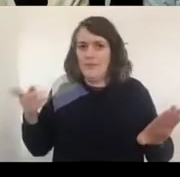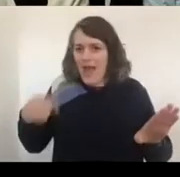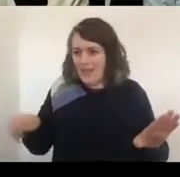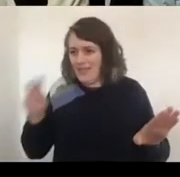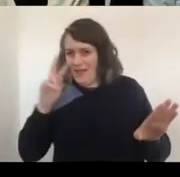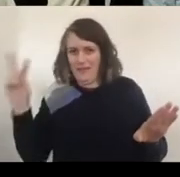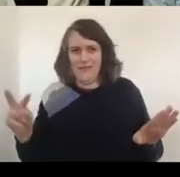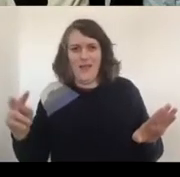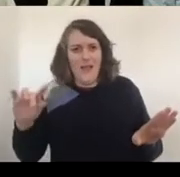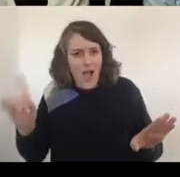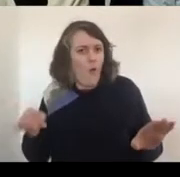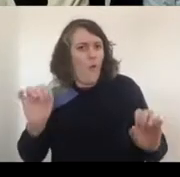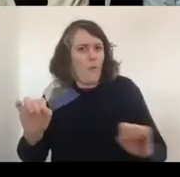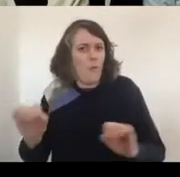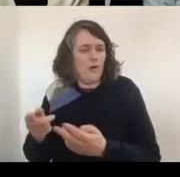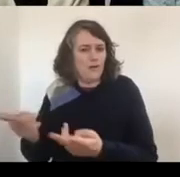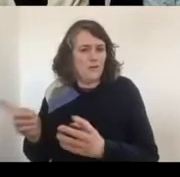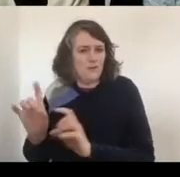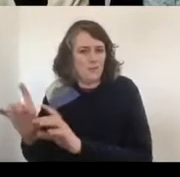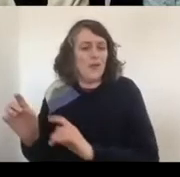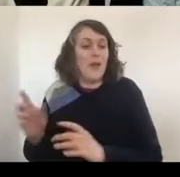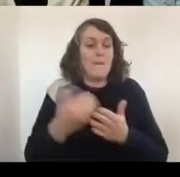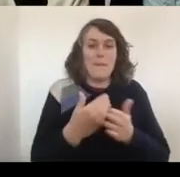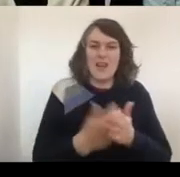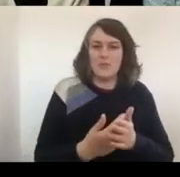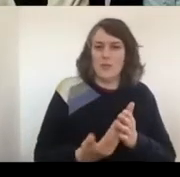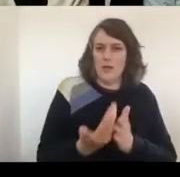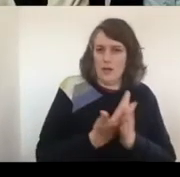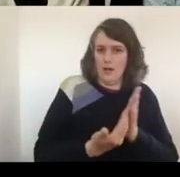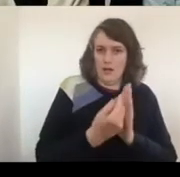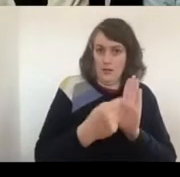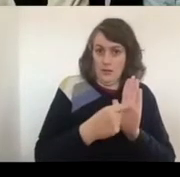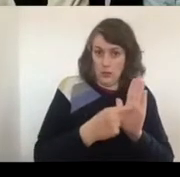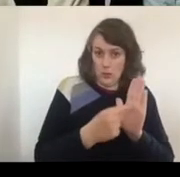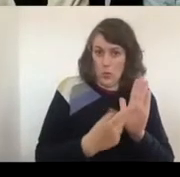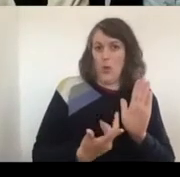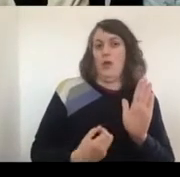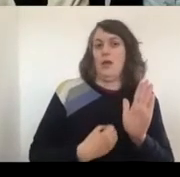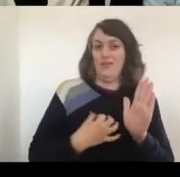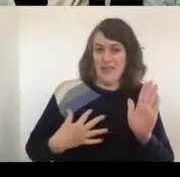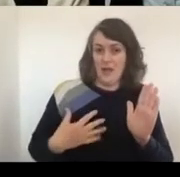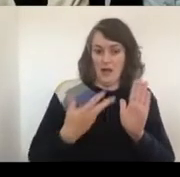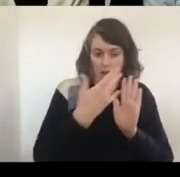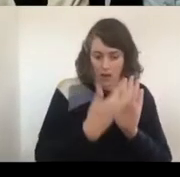was wir an dem Beispiel sprechen, das das auch für andere Bereiche so gilt. Und das zweite was